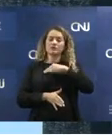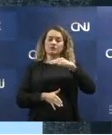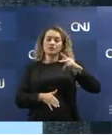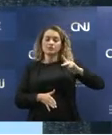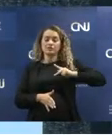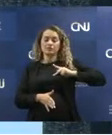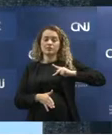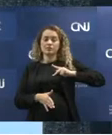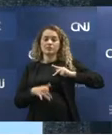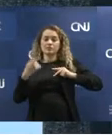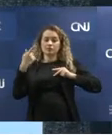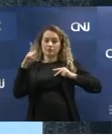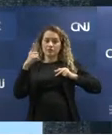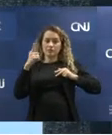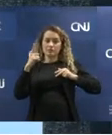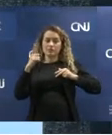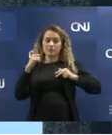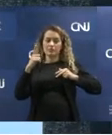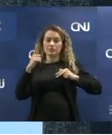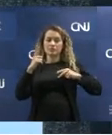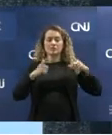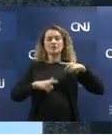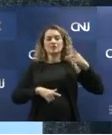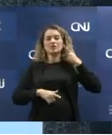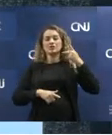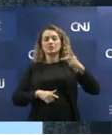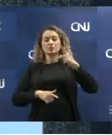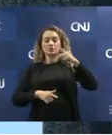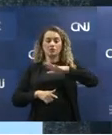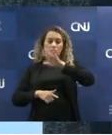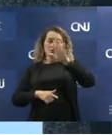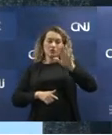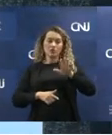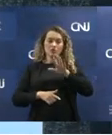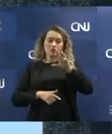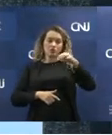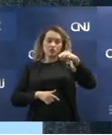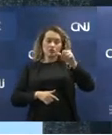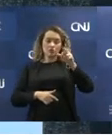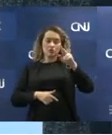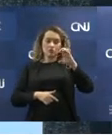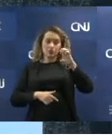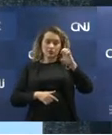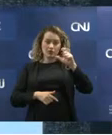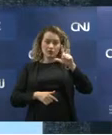pelo subprocurador geral Marcelo André Azevedo, que também está presente.